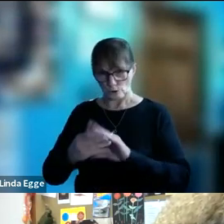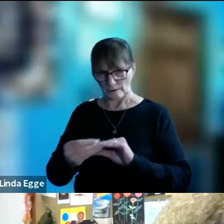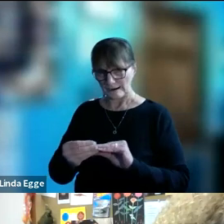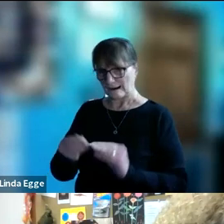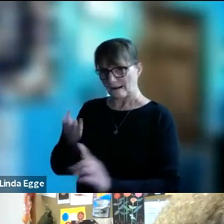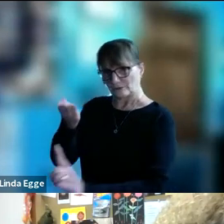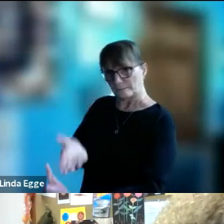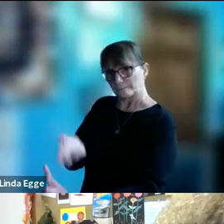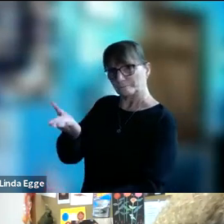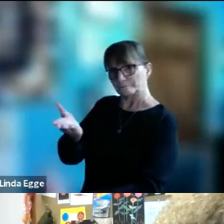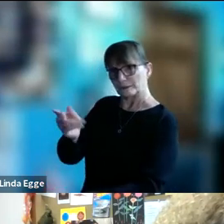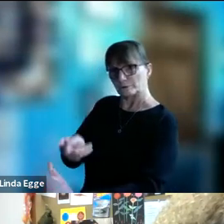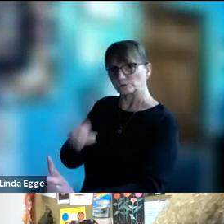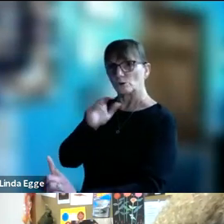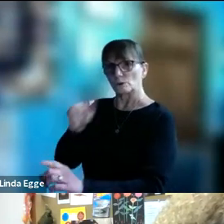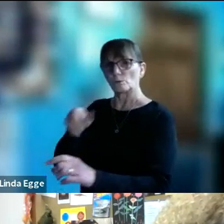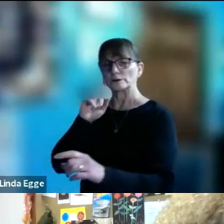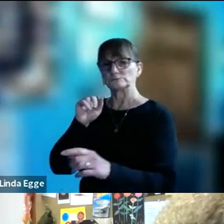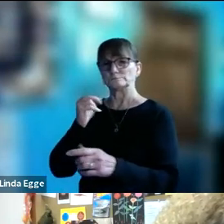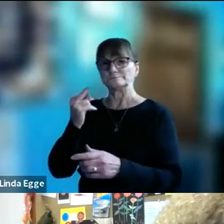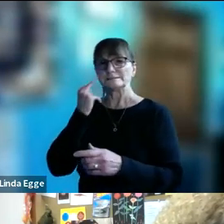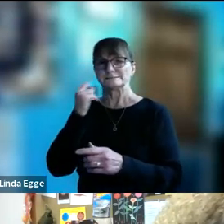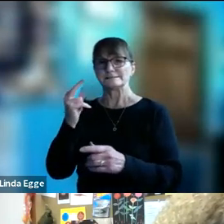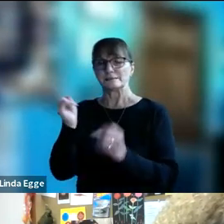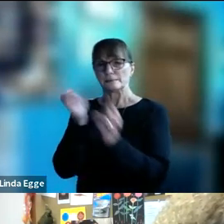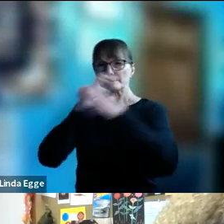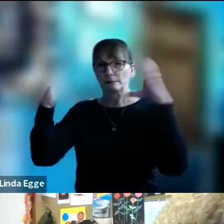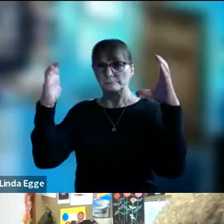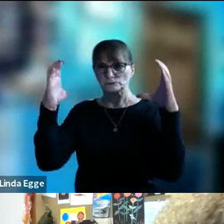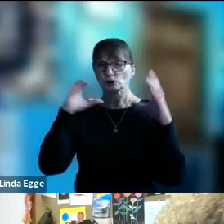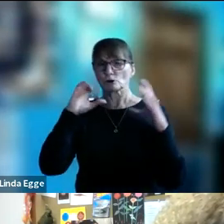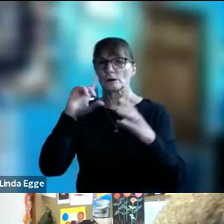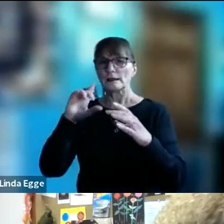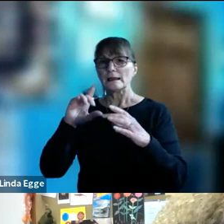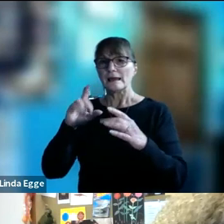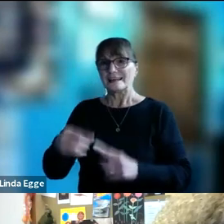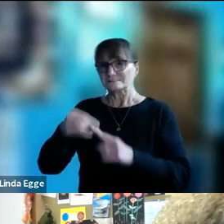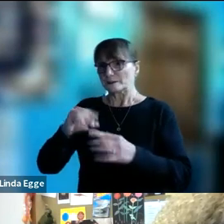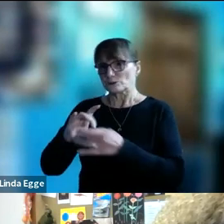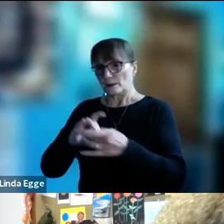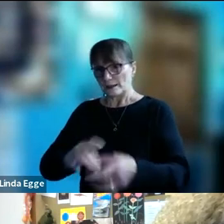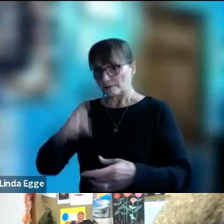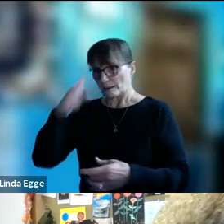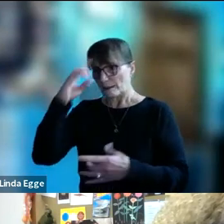Queremos ver el panorama completo, especialmente con la salud mental porque de nuevo, no es algo que simplemente...